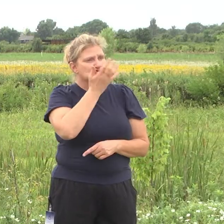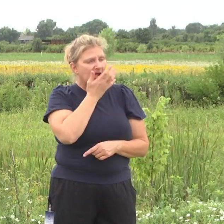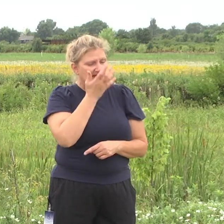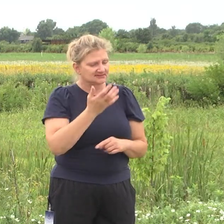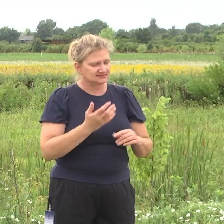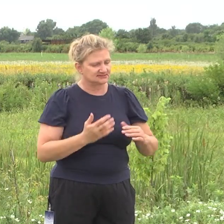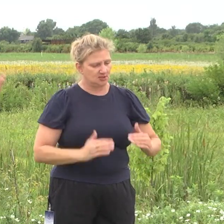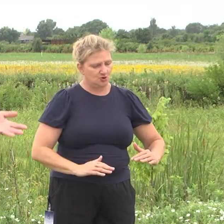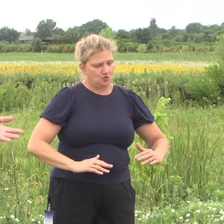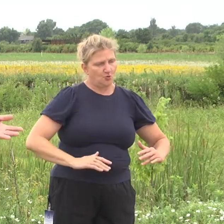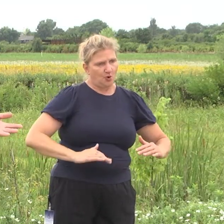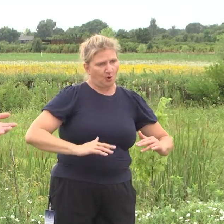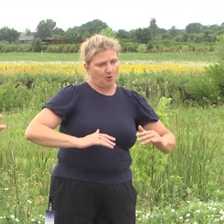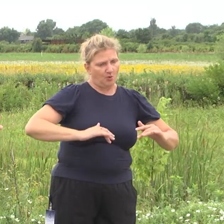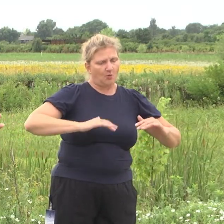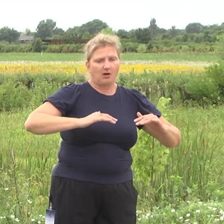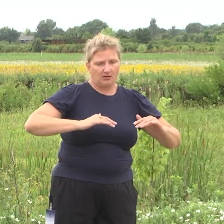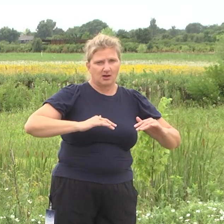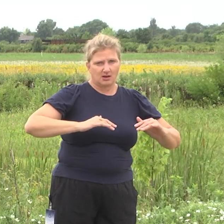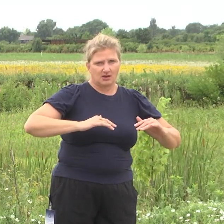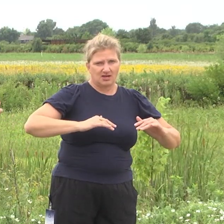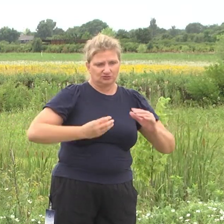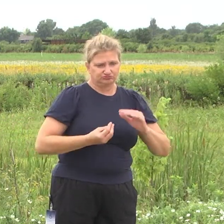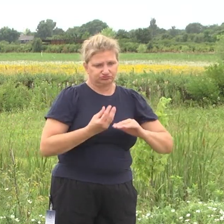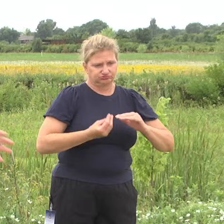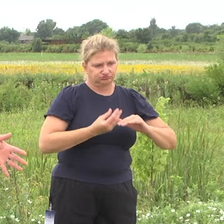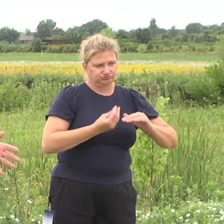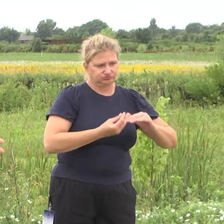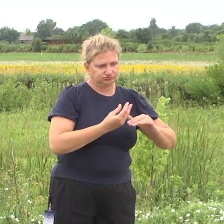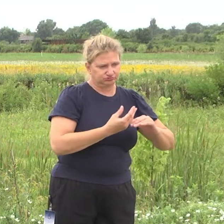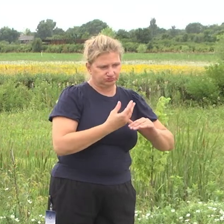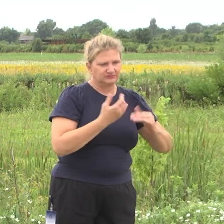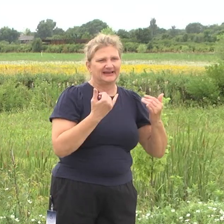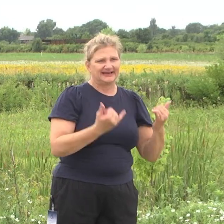las piezas, y verán que hay unos 90 cm de agua ahí fuera.